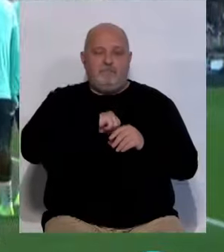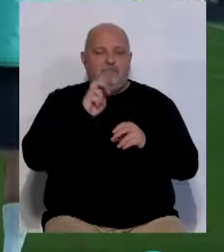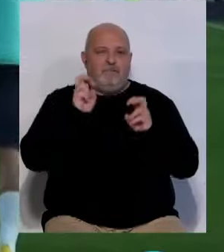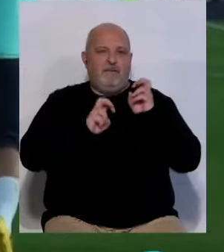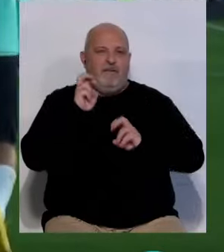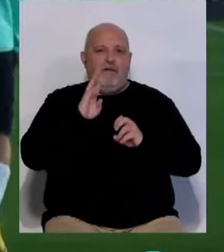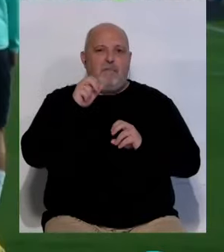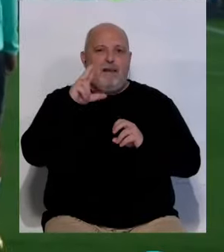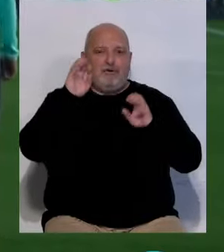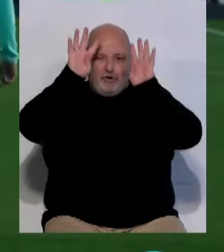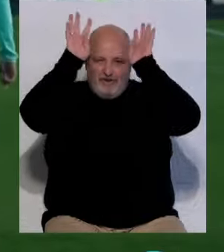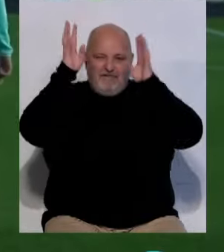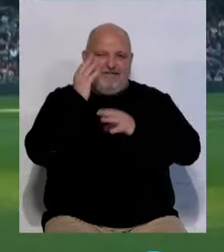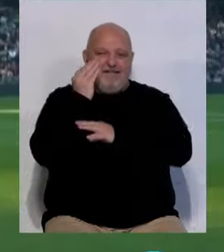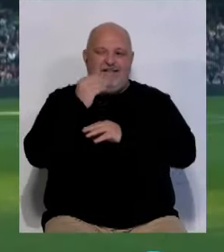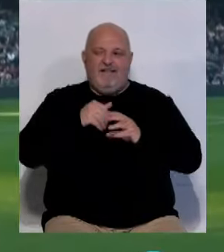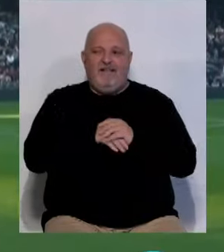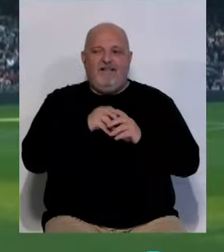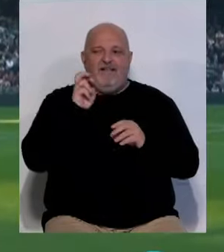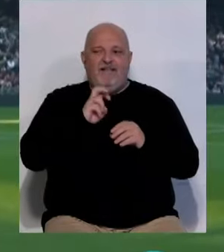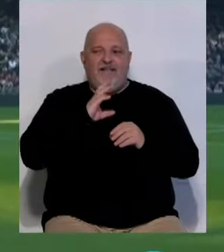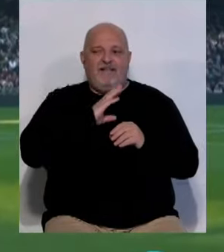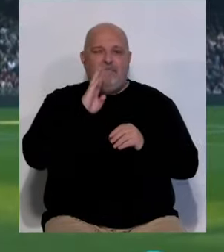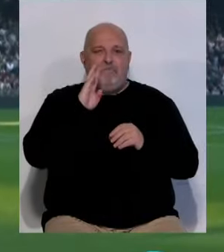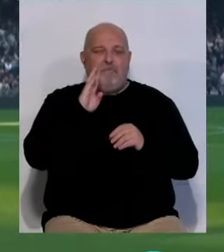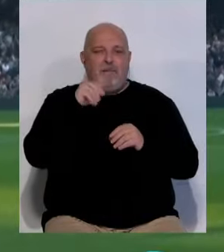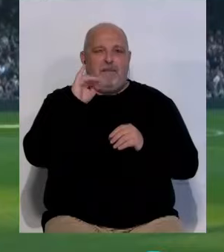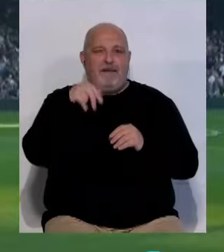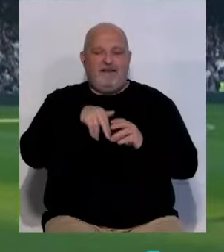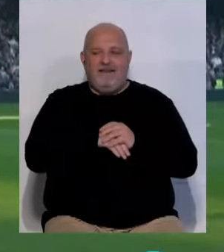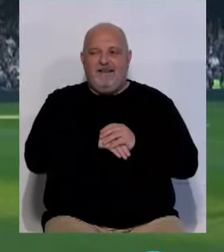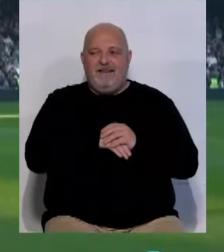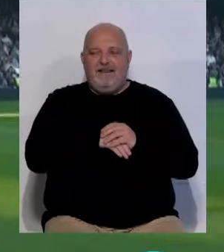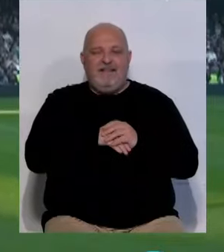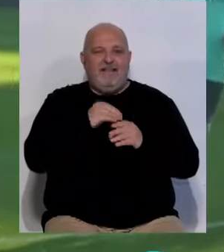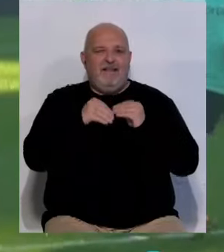eh isco isco desde que se transformó palmerín desde que se transformó isco y se convirtió